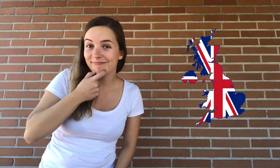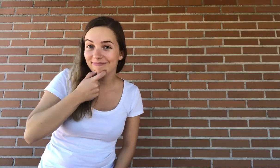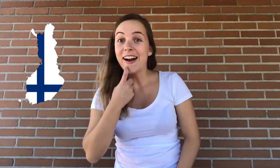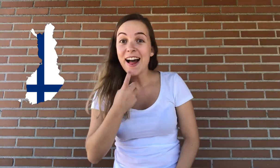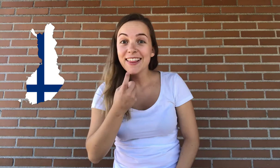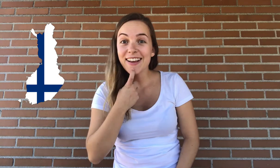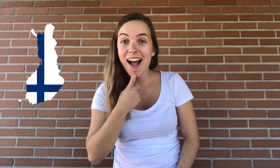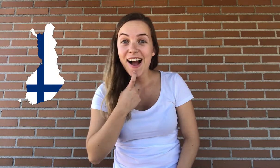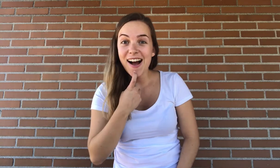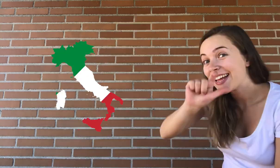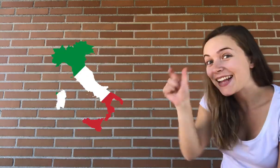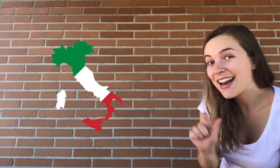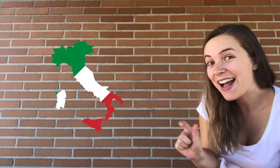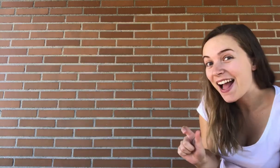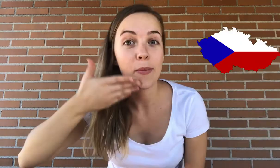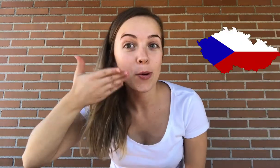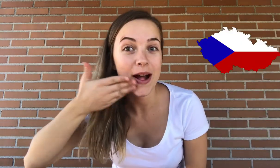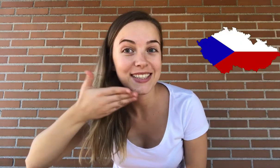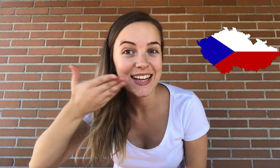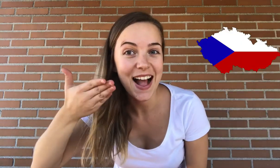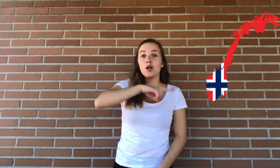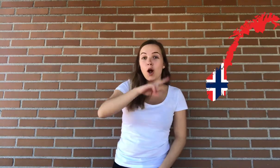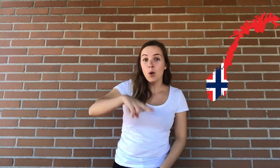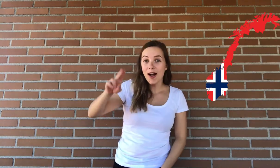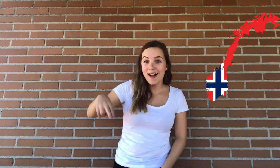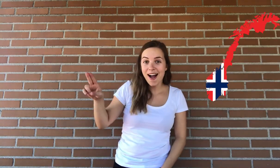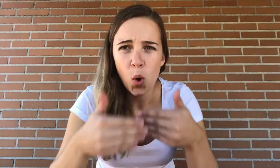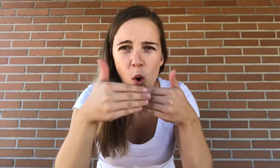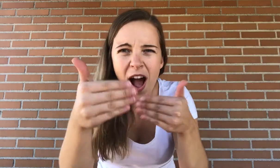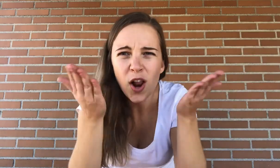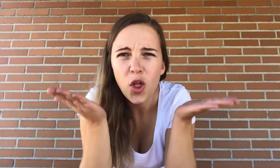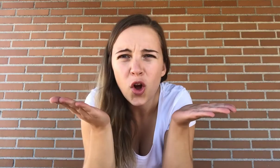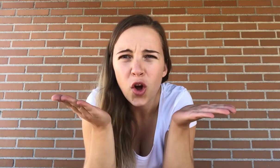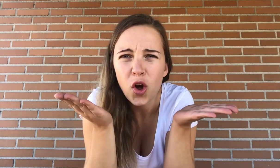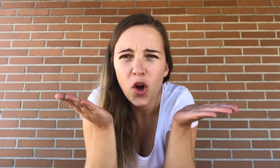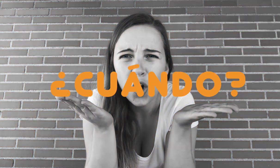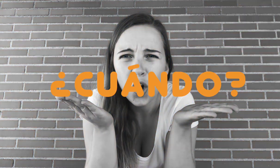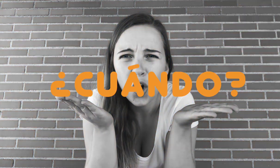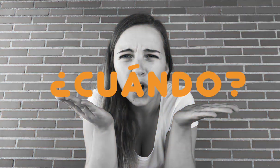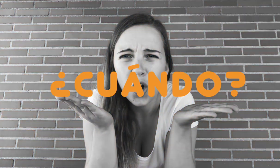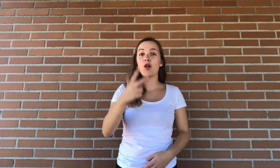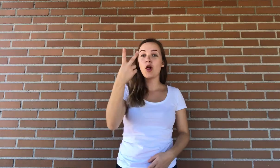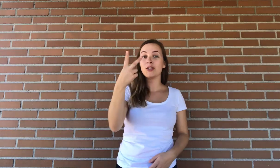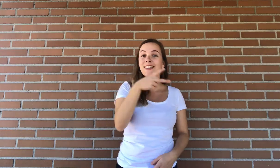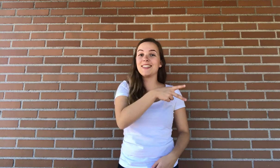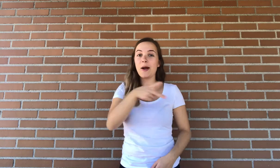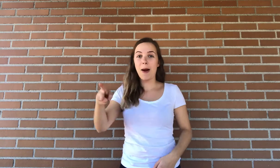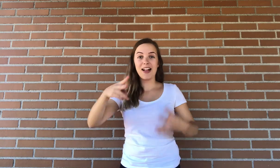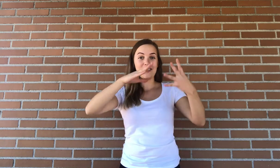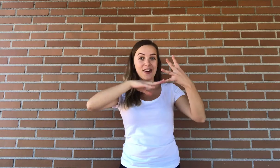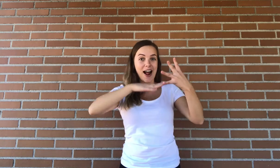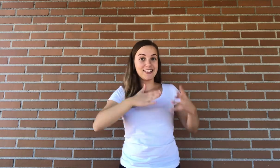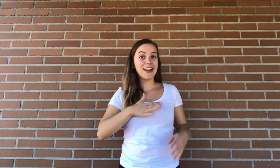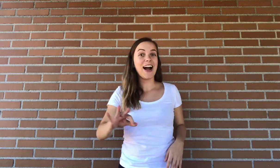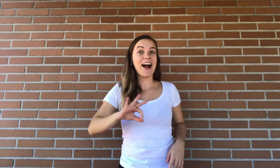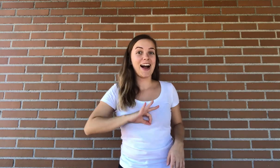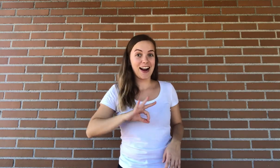Finlandia, Italia, República Checa, y Noruega. ¿Cuándo será? Durará dos semanas: una a finales de enero,